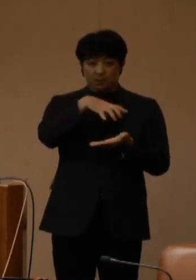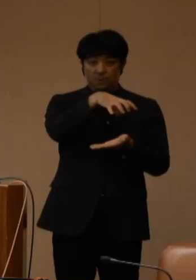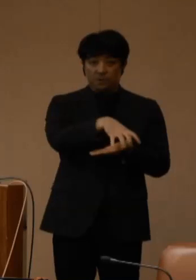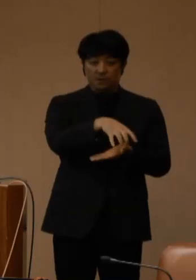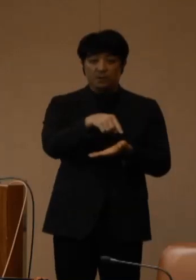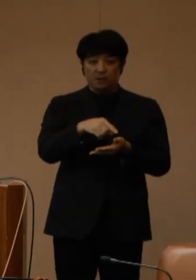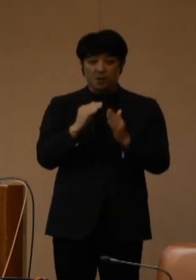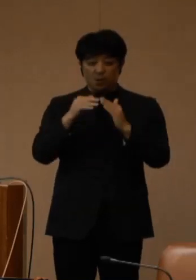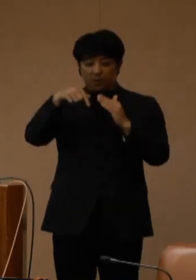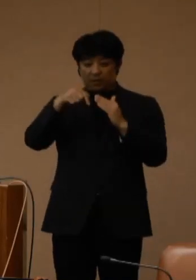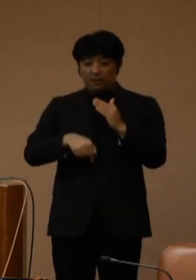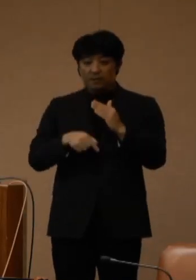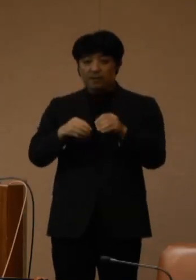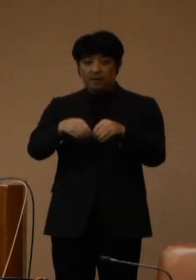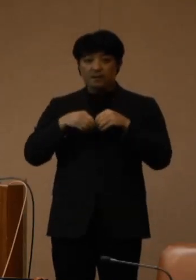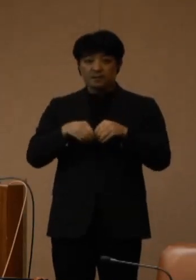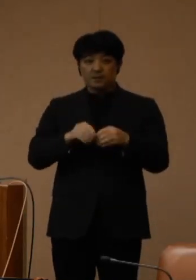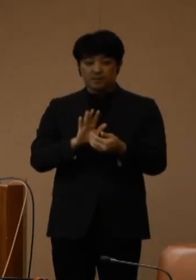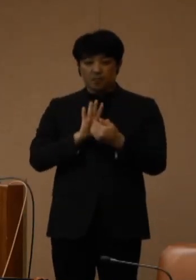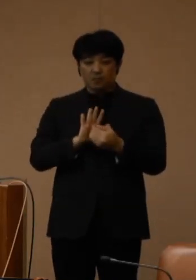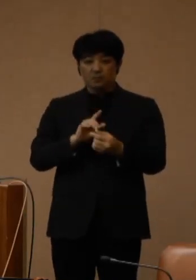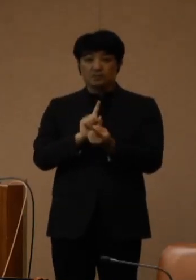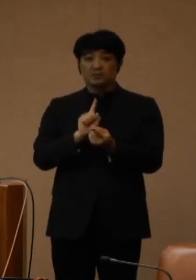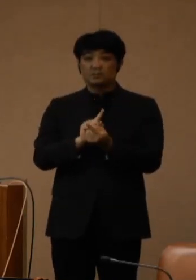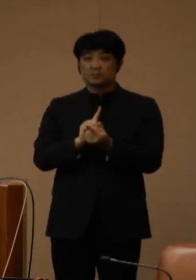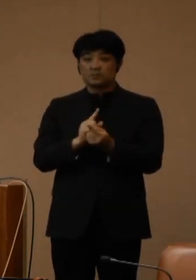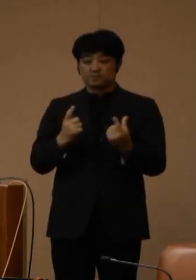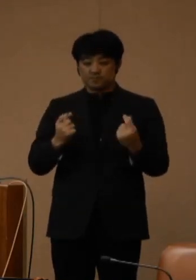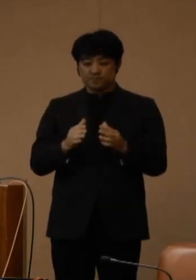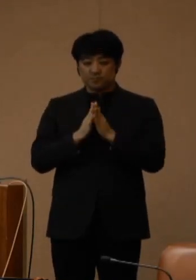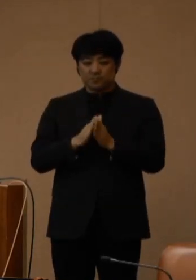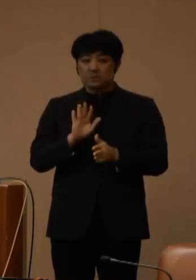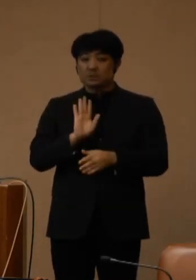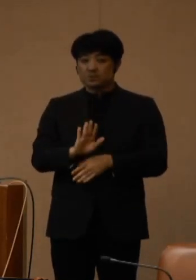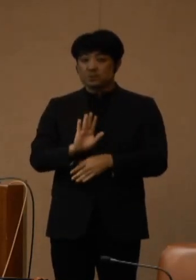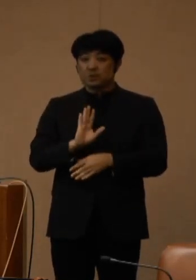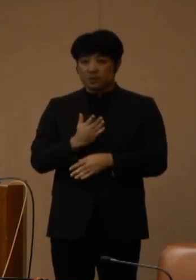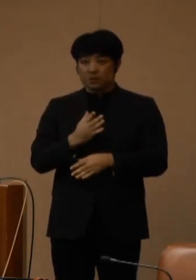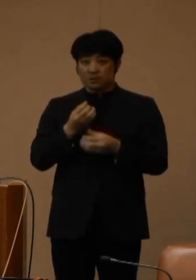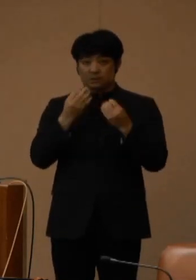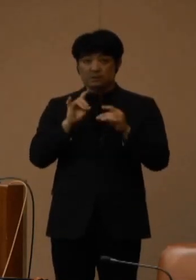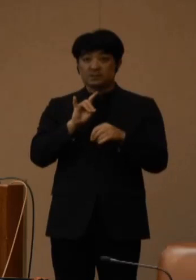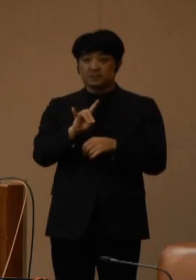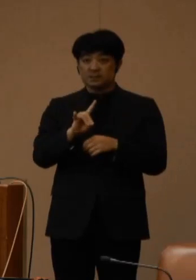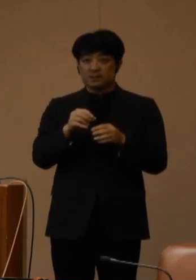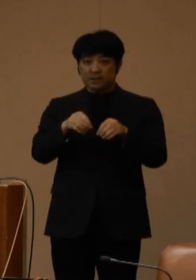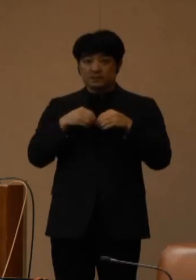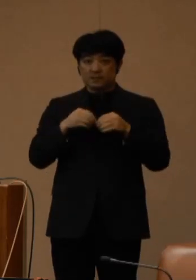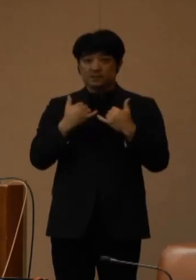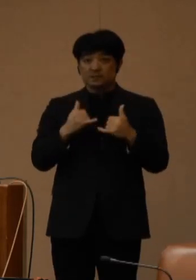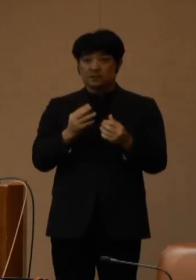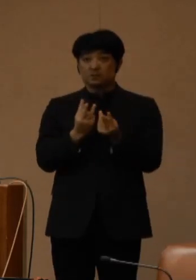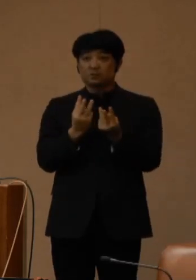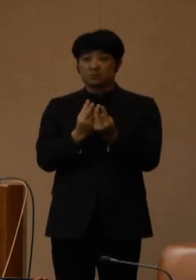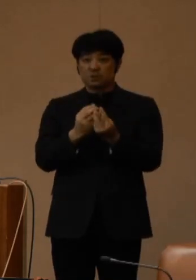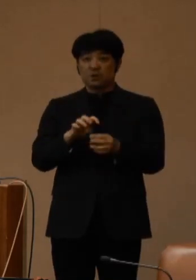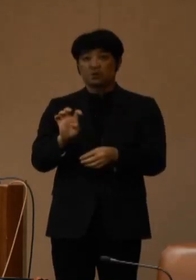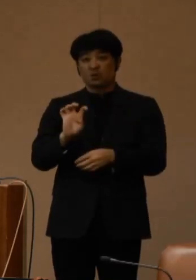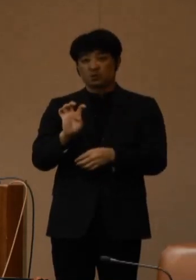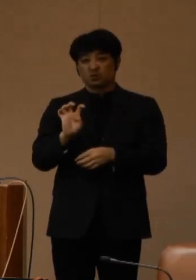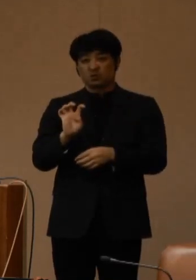家庭での感染対策の徹底を呼びかけてきましたが、新規感染者数は約40人で高止まり、